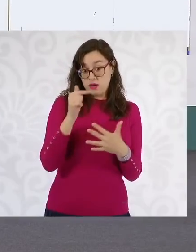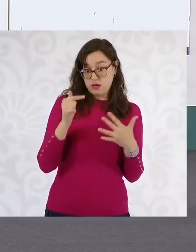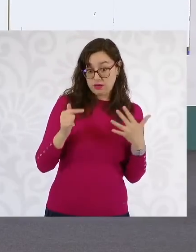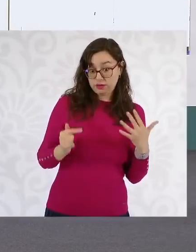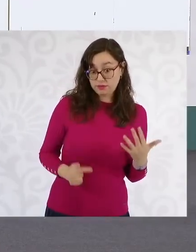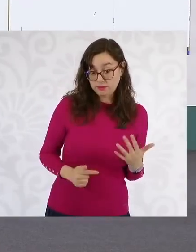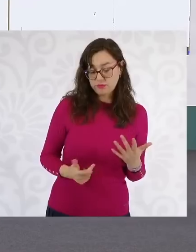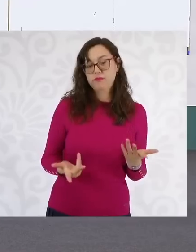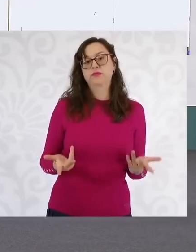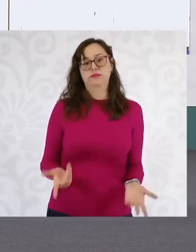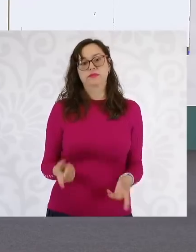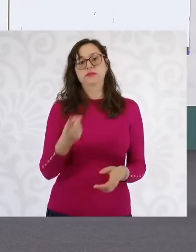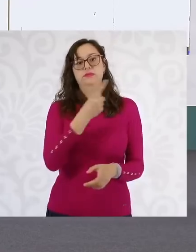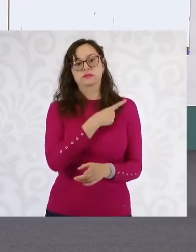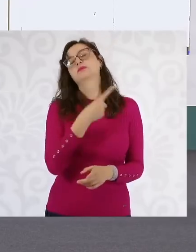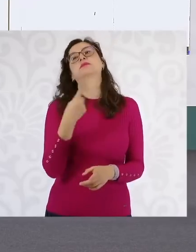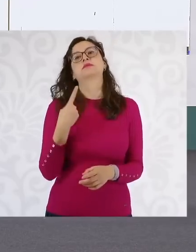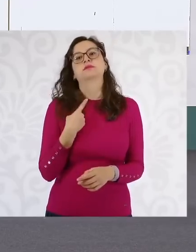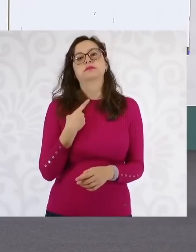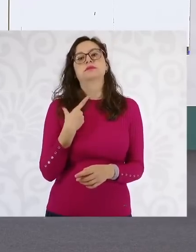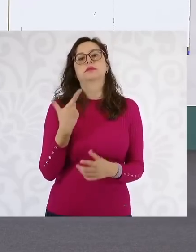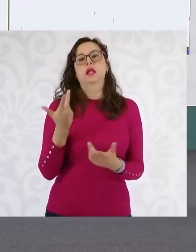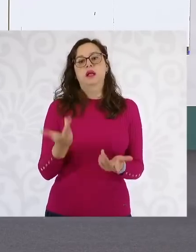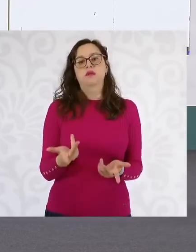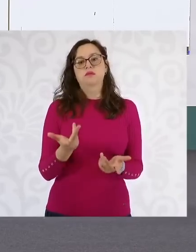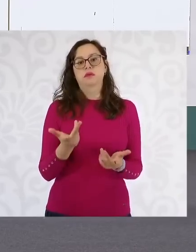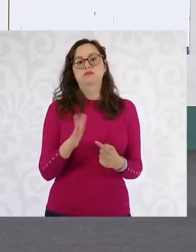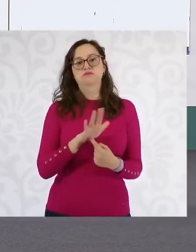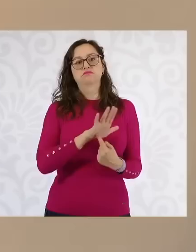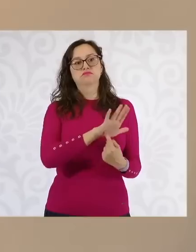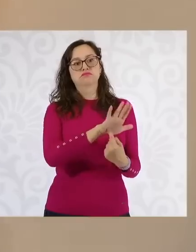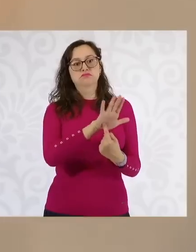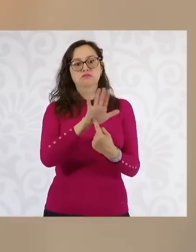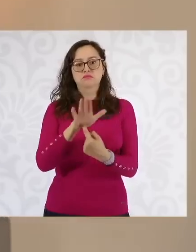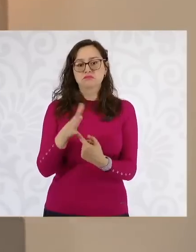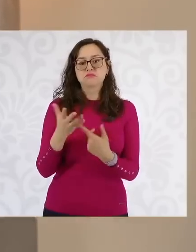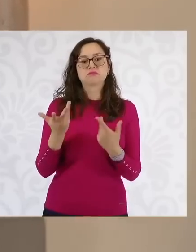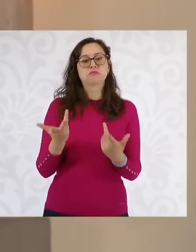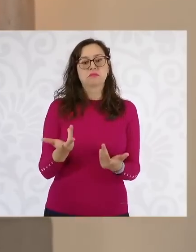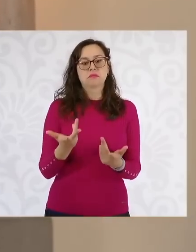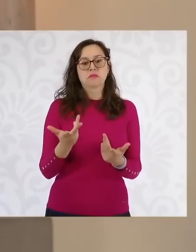se están desarrollando ya muchos de ellos y en las intervenciones de mis compañeros Rodrigo de